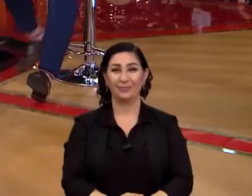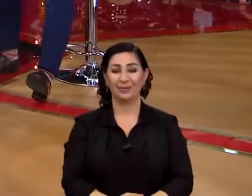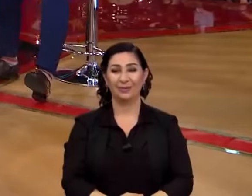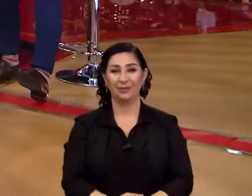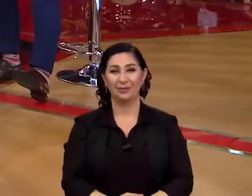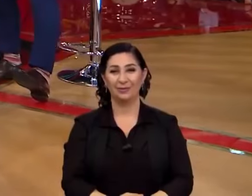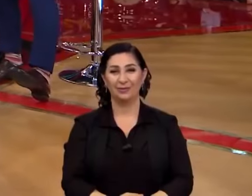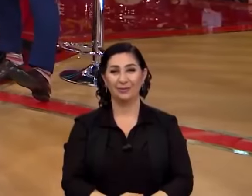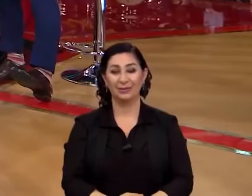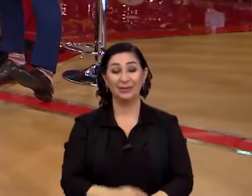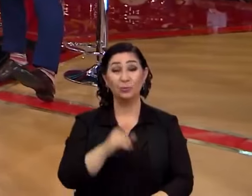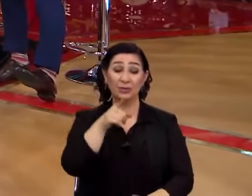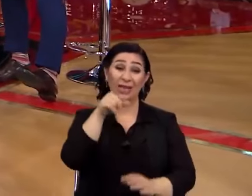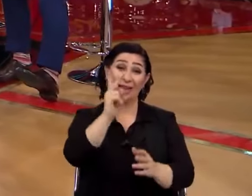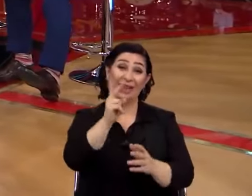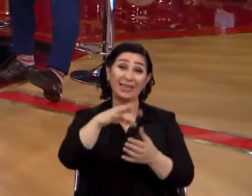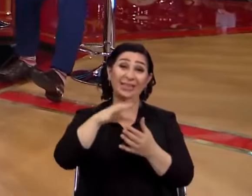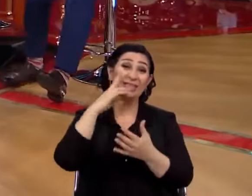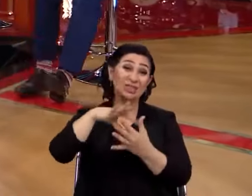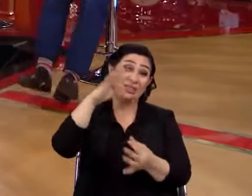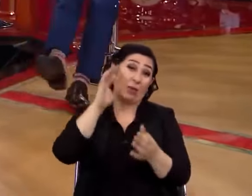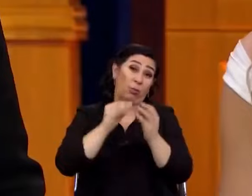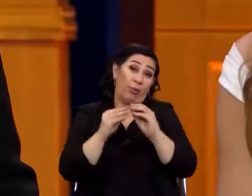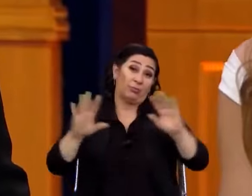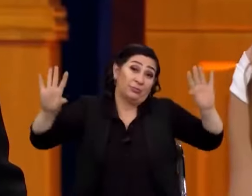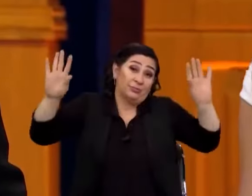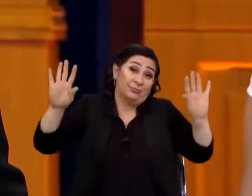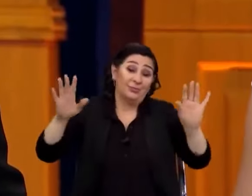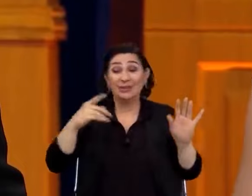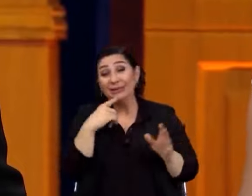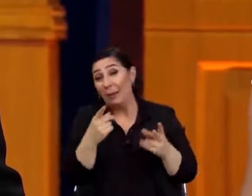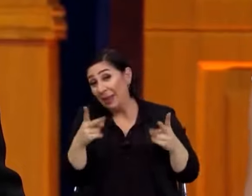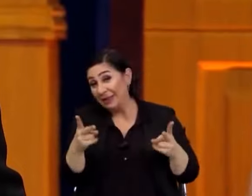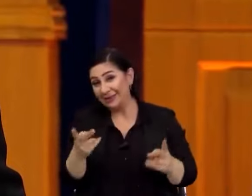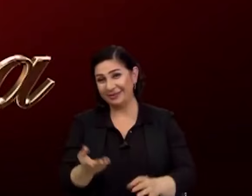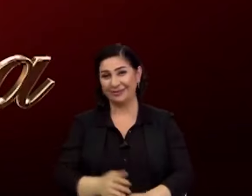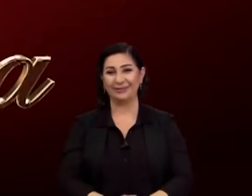dilerim senin kişisel problemin de diye Onun kişisel problemi Evet doğru